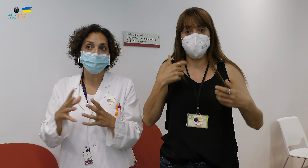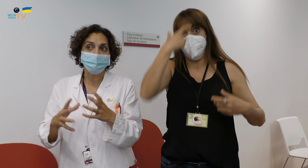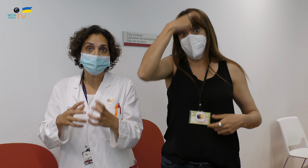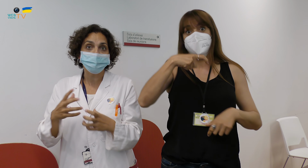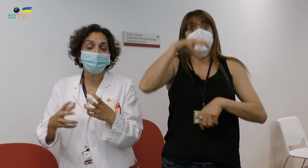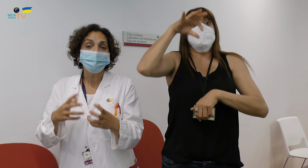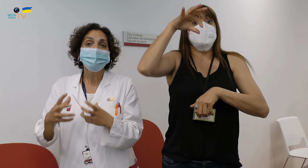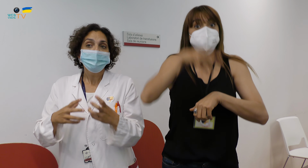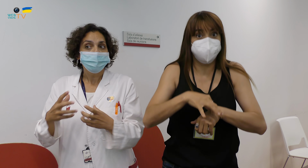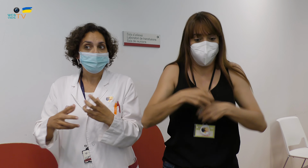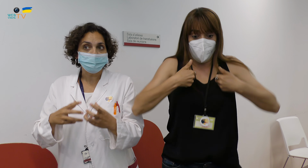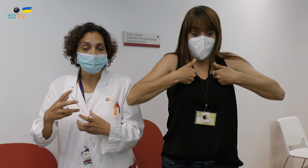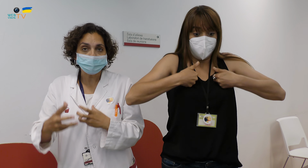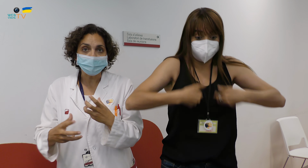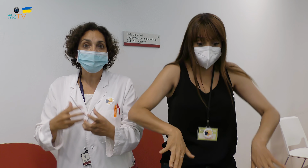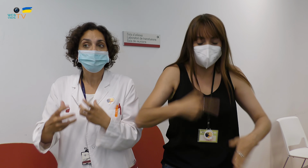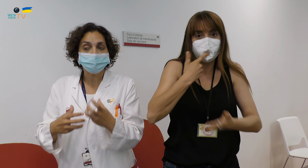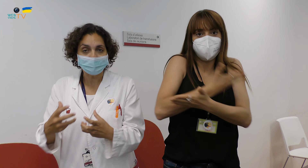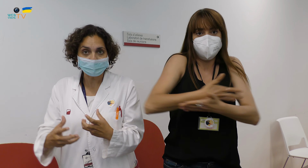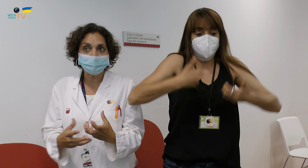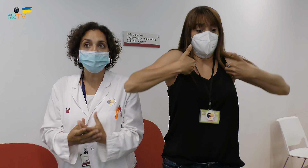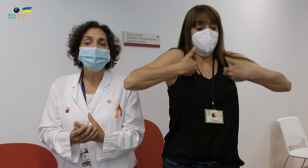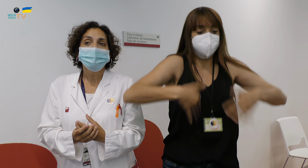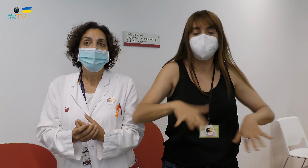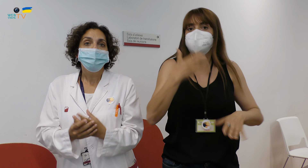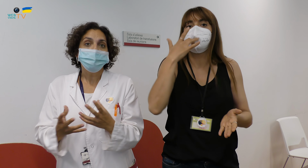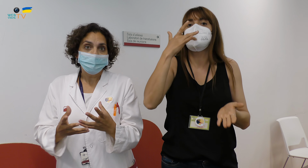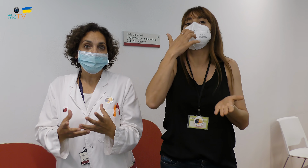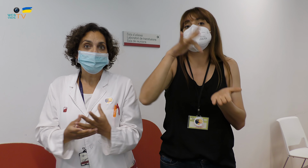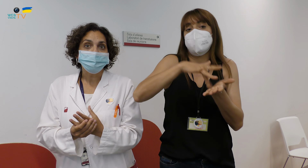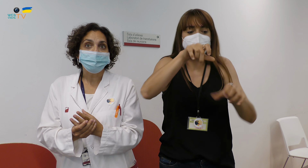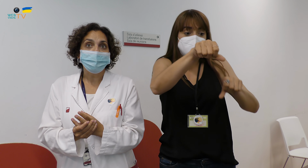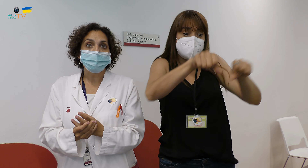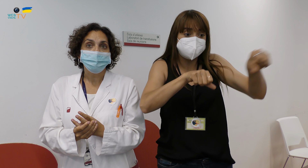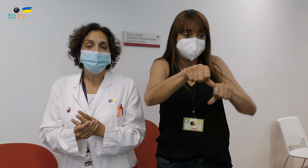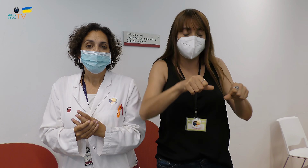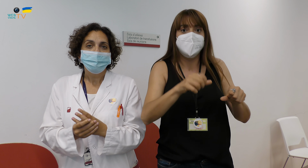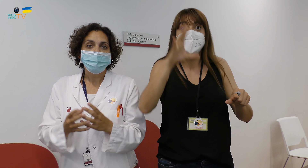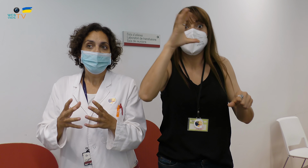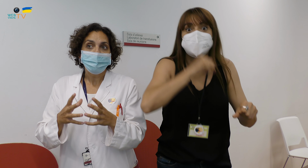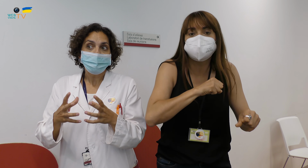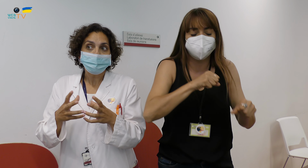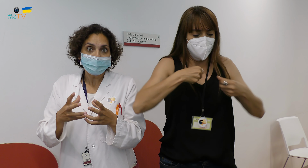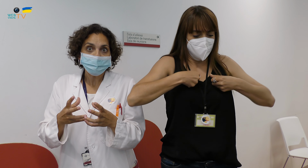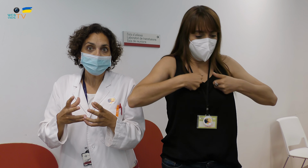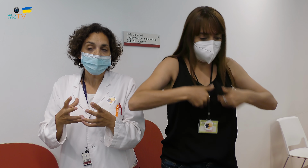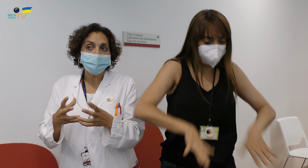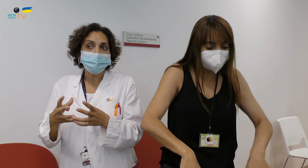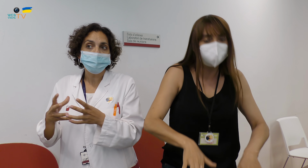en el context d'una cirurgia en el qual hi ha sagnats i poden necessitar plasma,